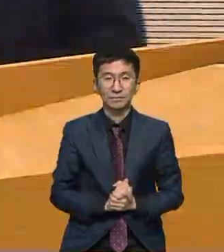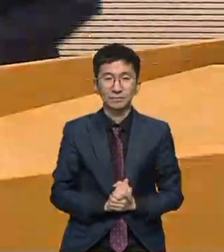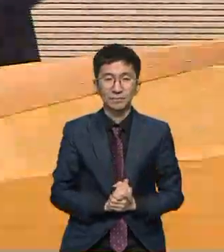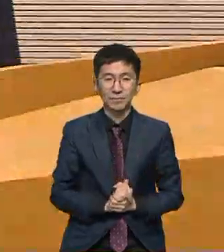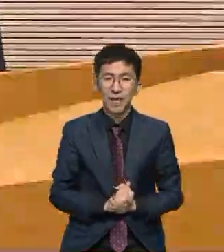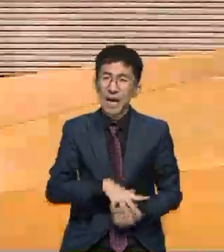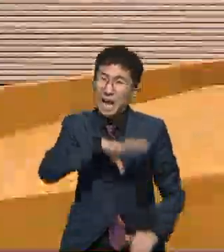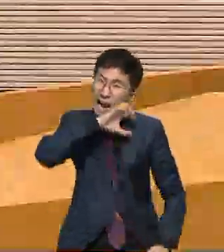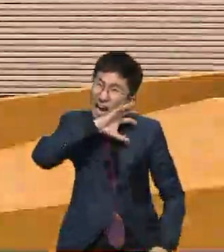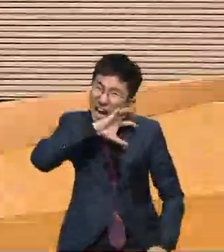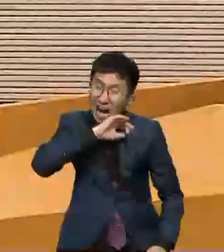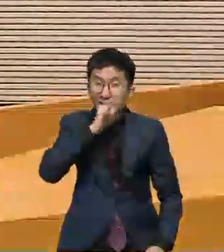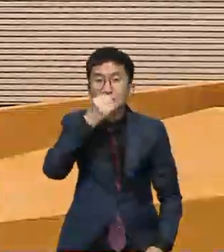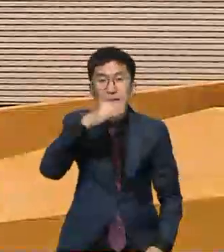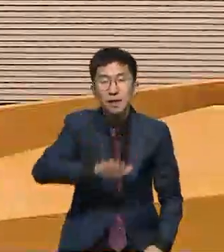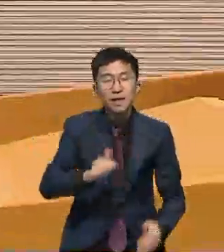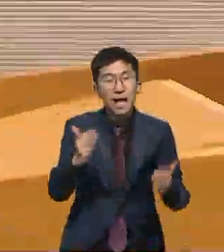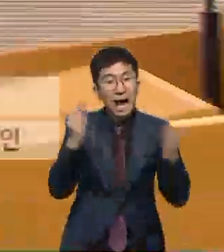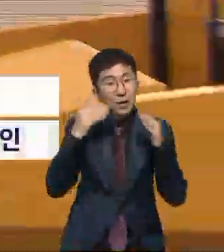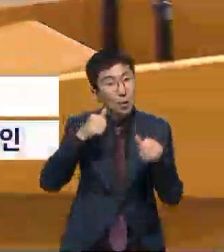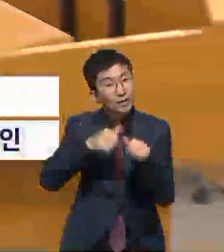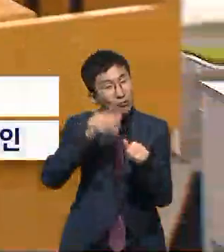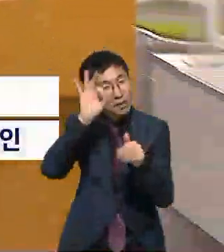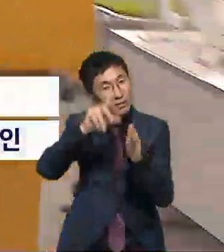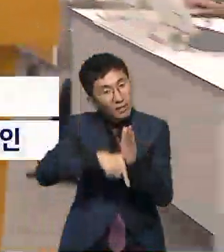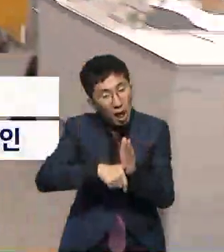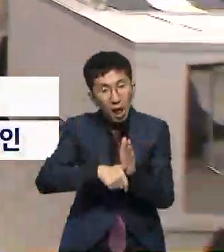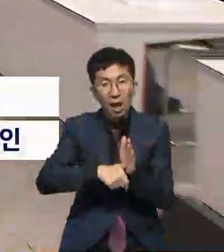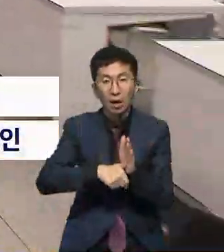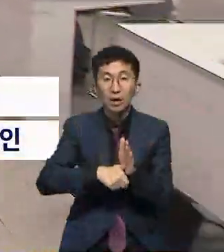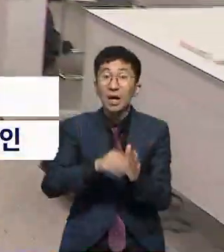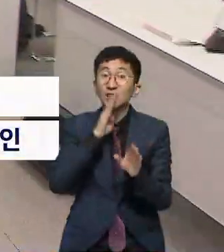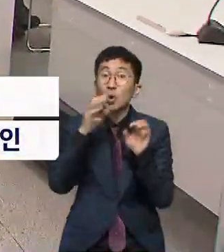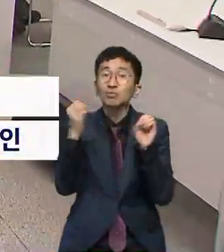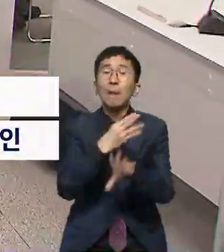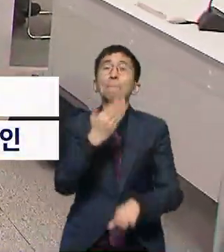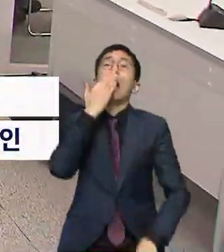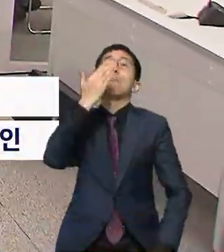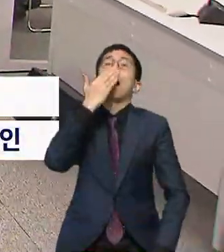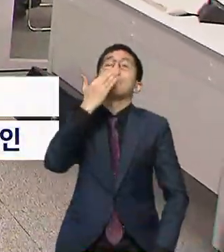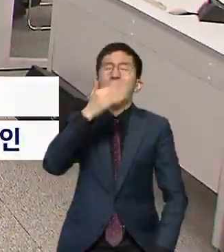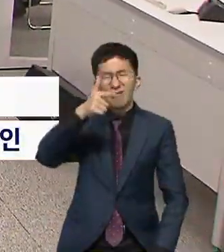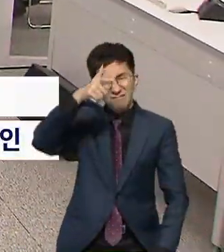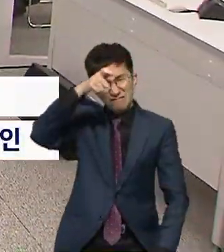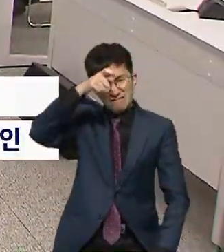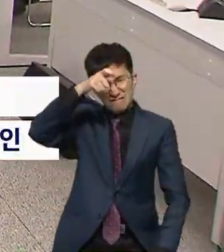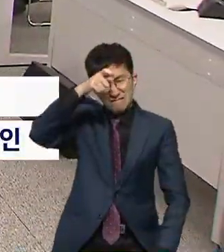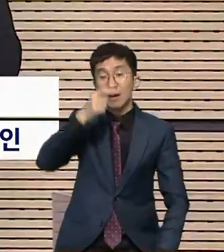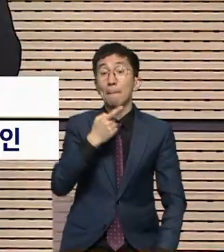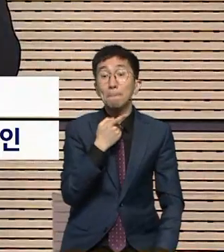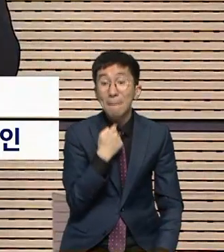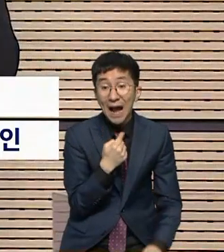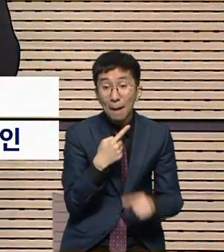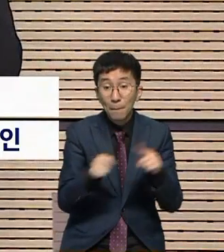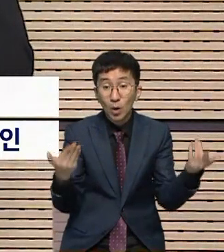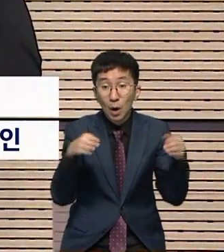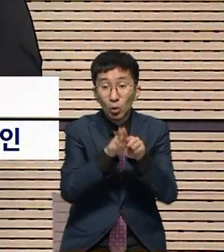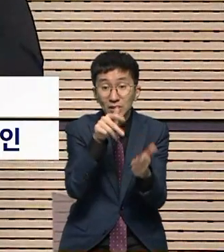빗발치는 이의신청에도 학회 자문 결과 정답을 낼 수 있는 문제였다며 끝까지 버텼던 평가원은 수험생과 학부모의